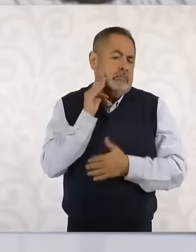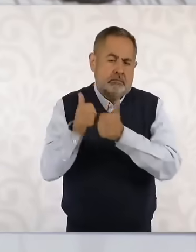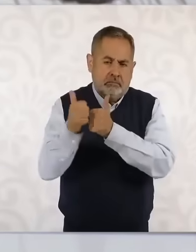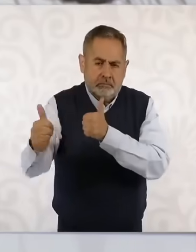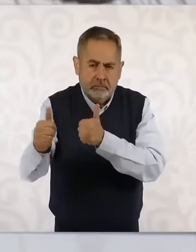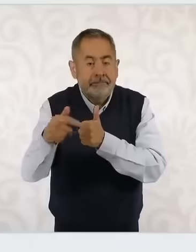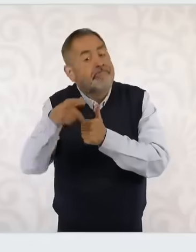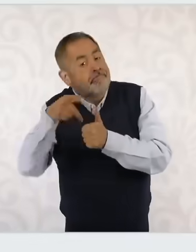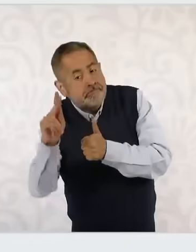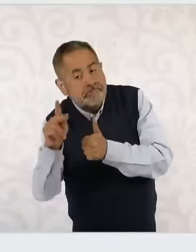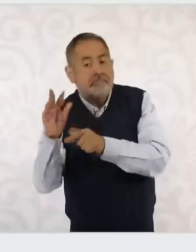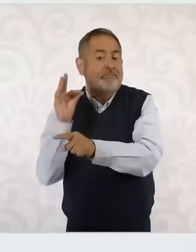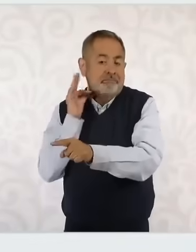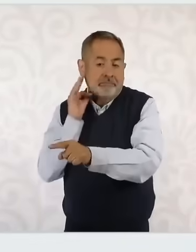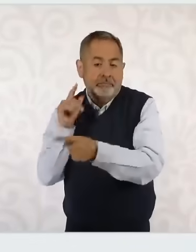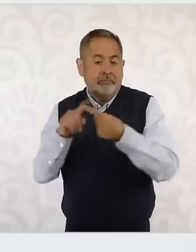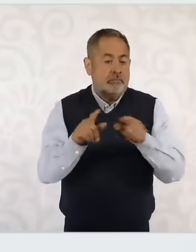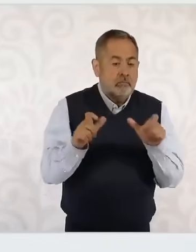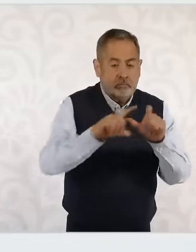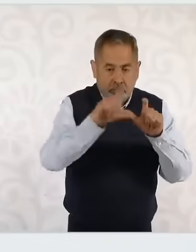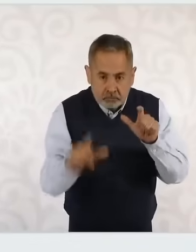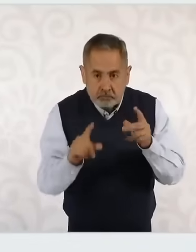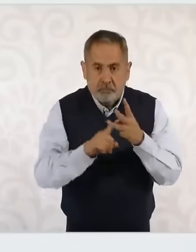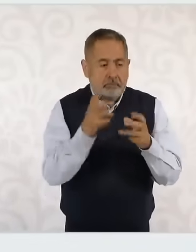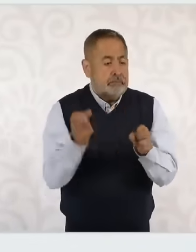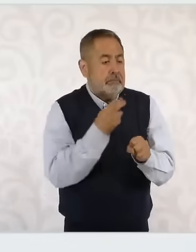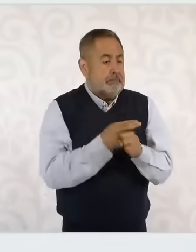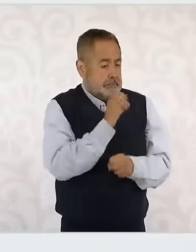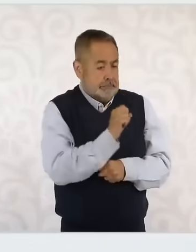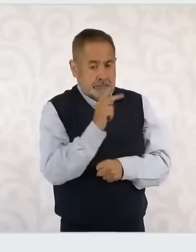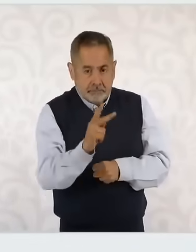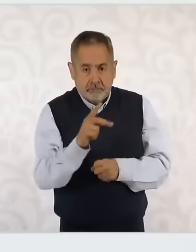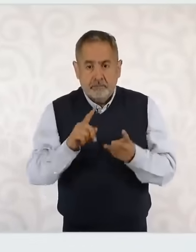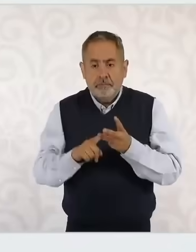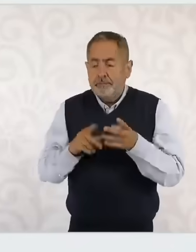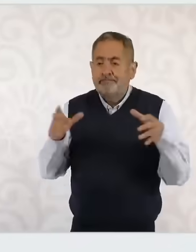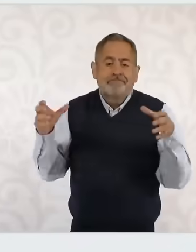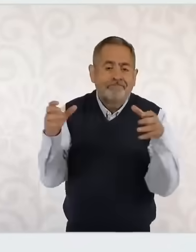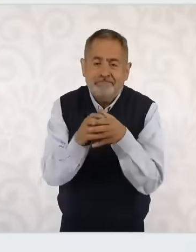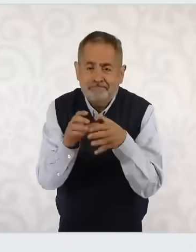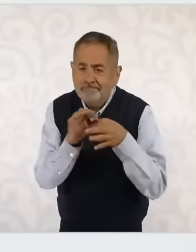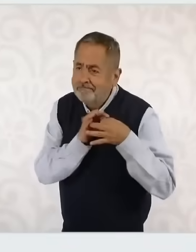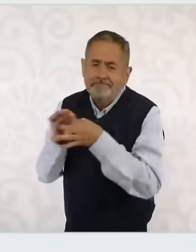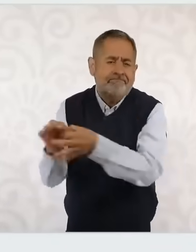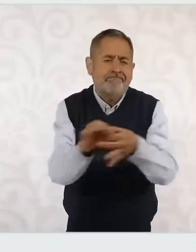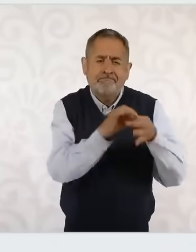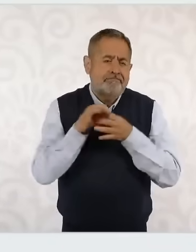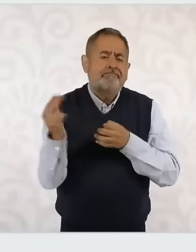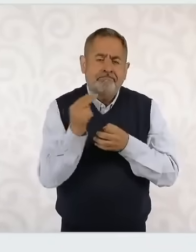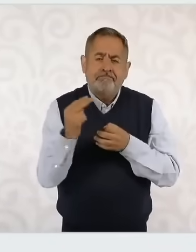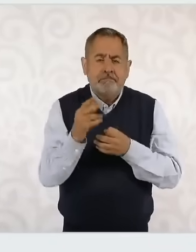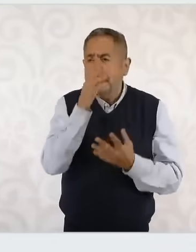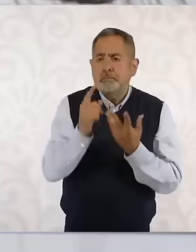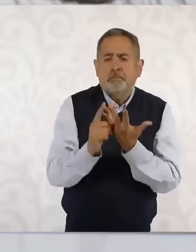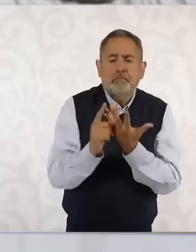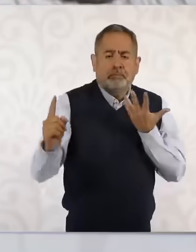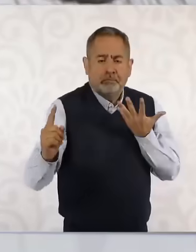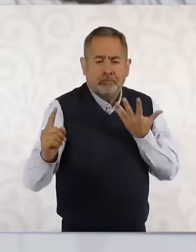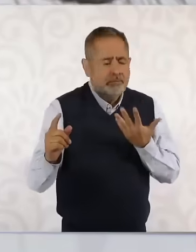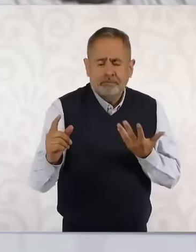Seguridad Pública, la Guardia Nacional y la Fiscalía es fundamental para seguir avanzando